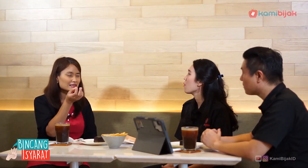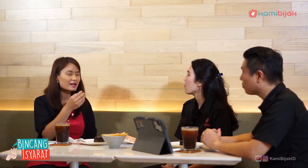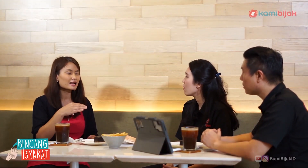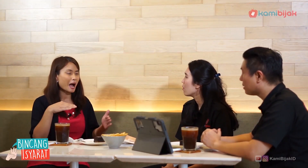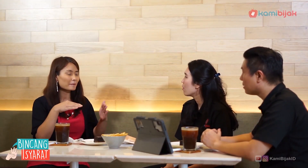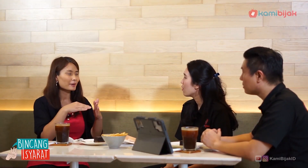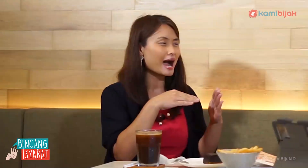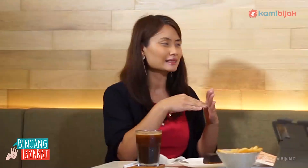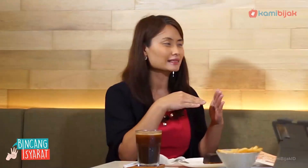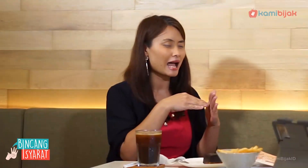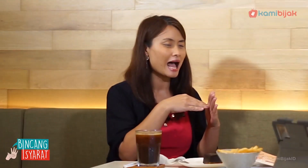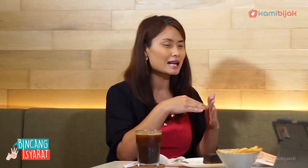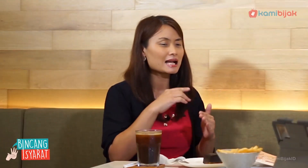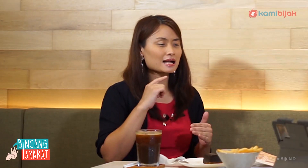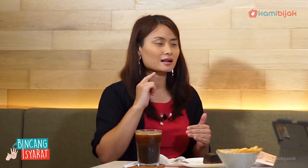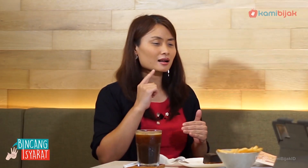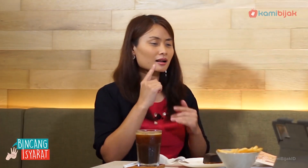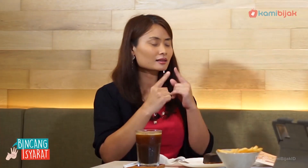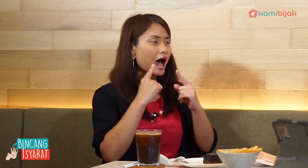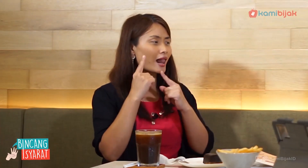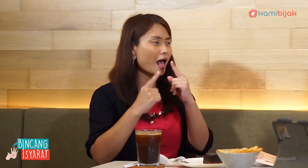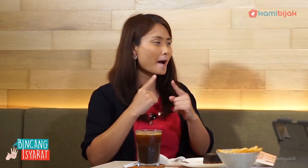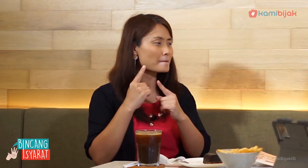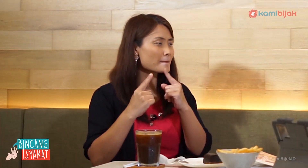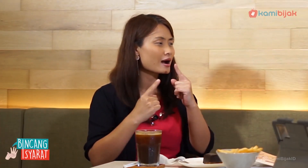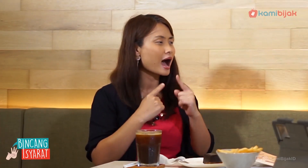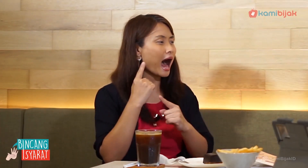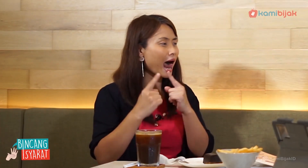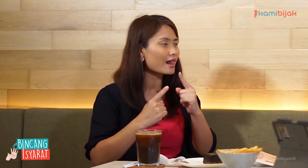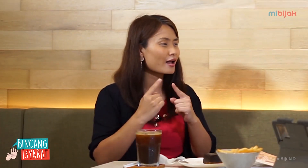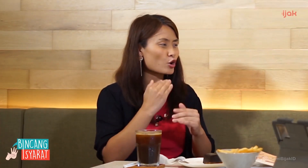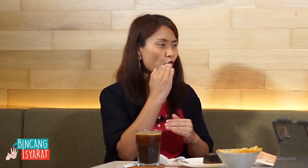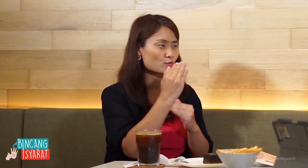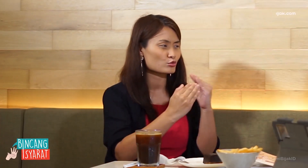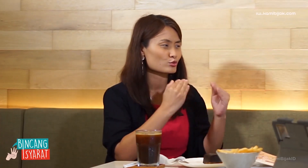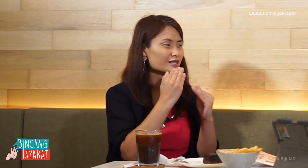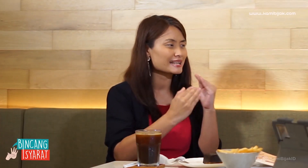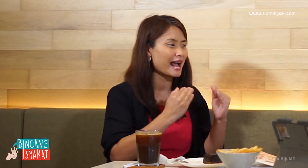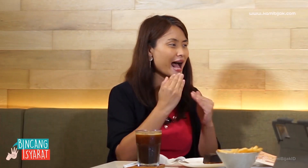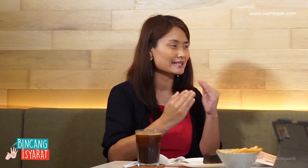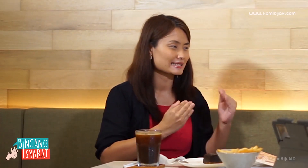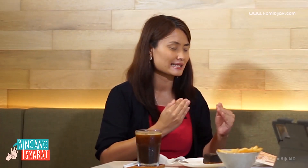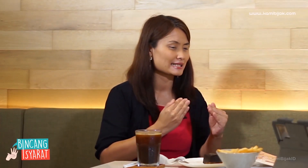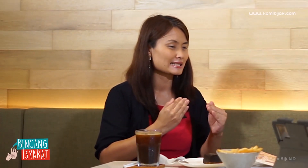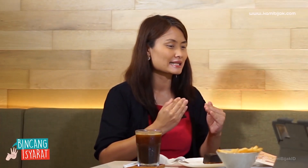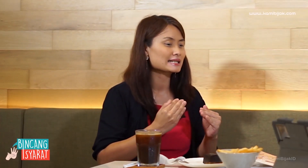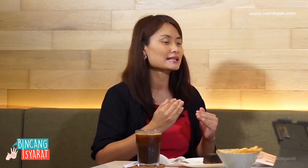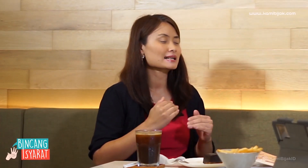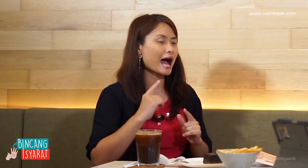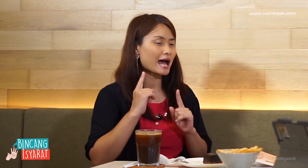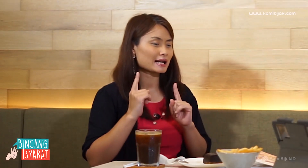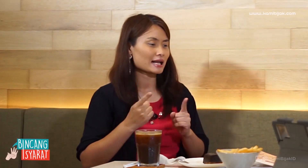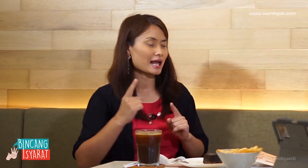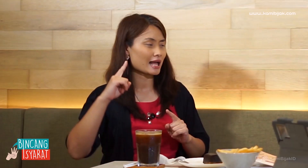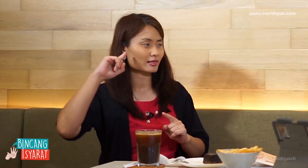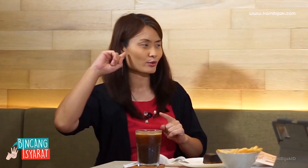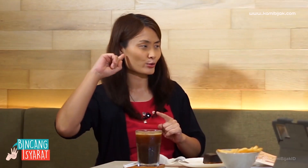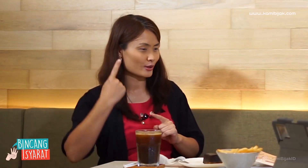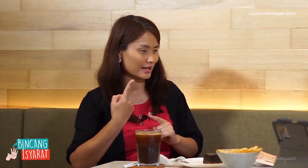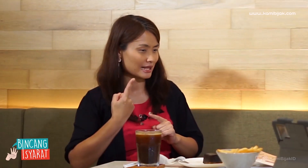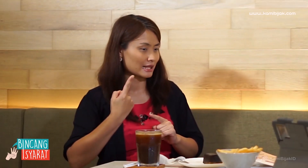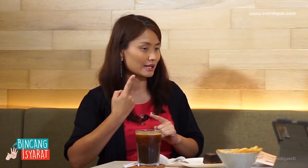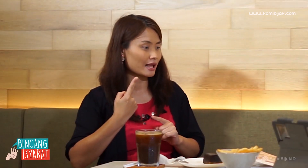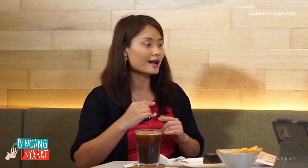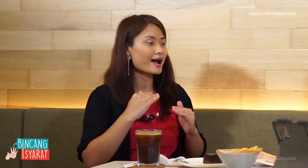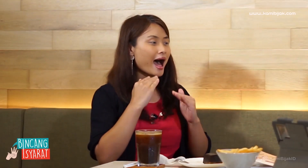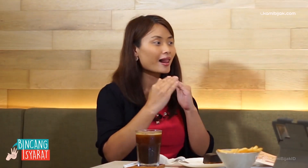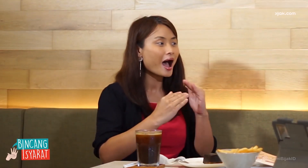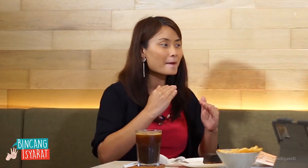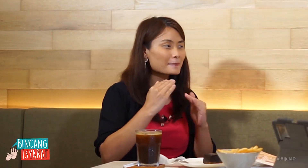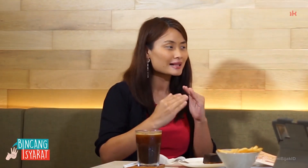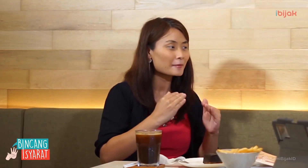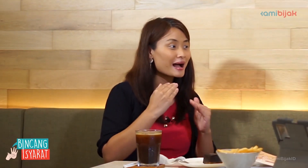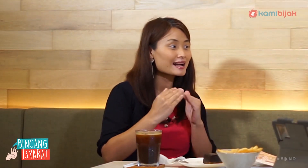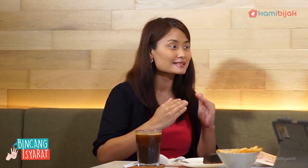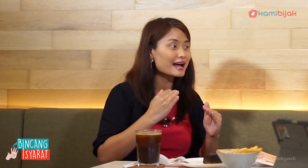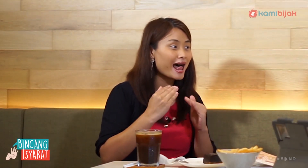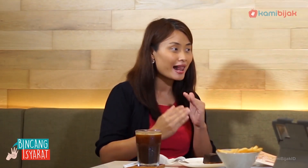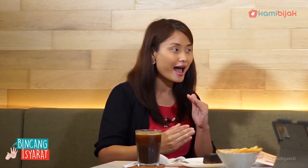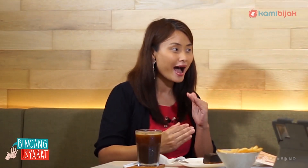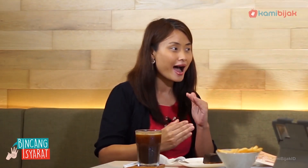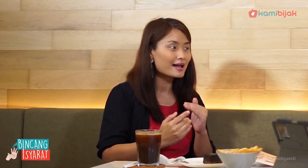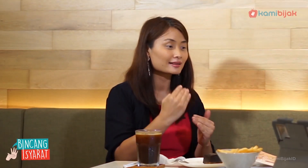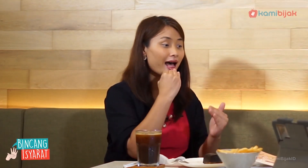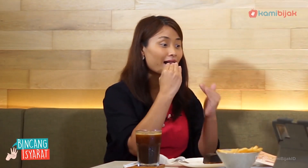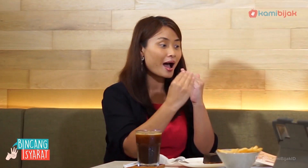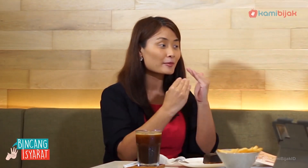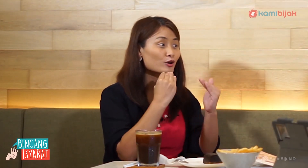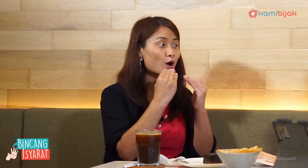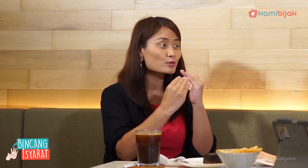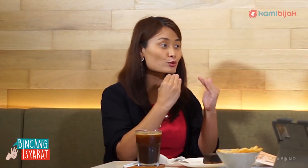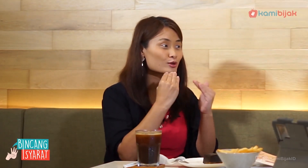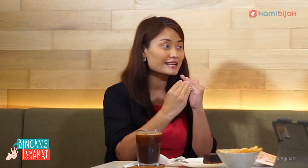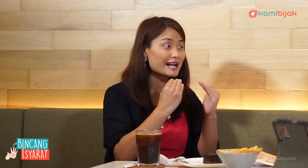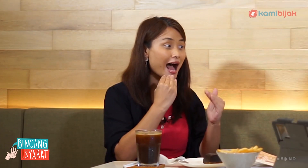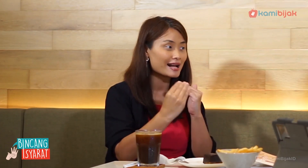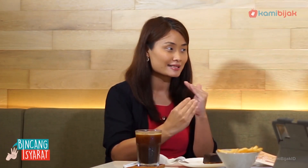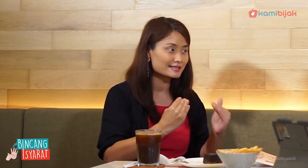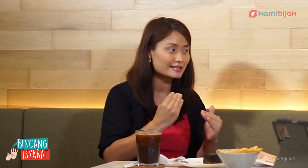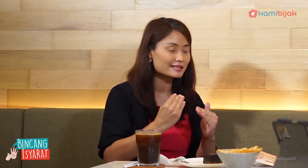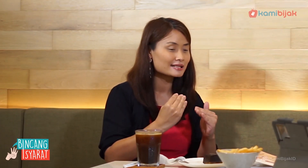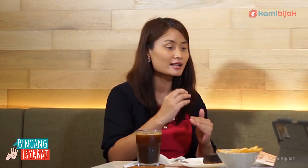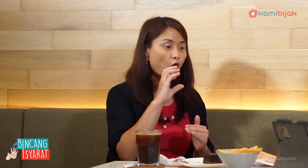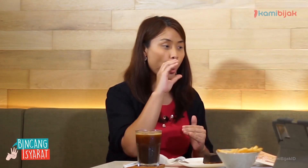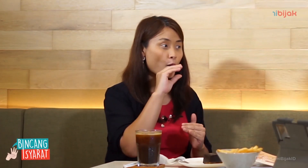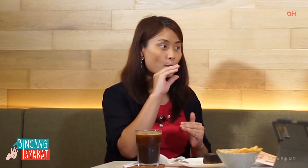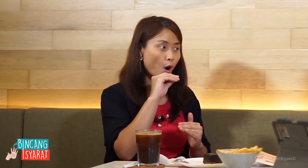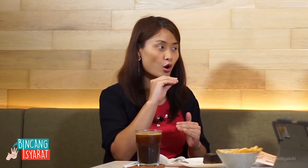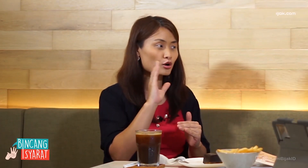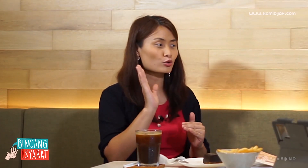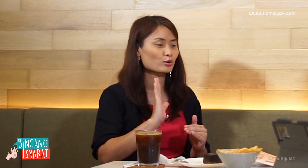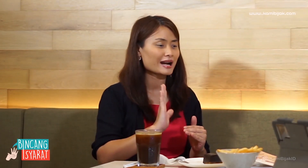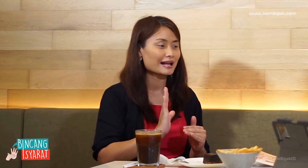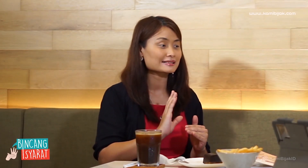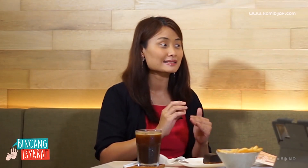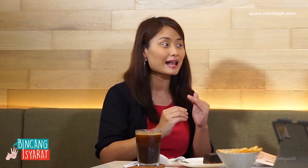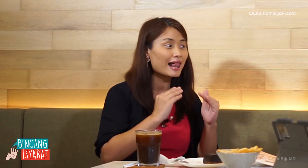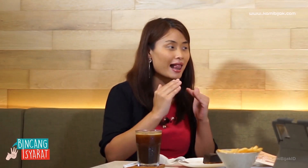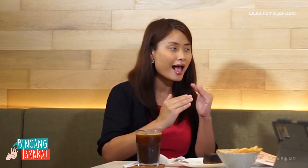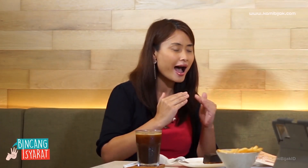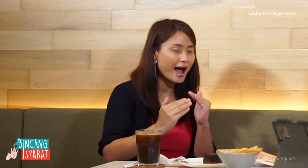Hambatan dalam hal komunikasi karena tuli dalam masalah komunikasi ngomong kurang jelas